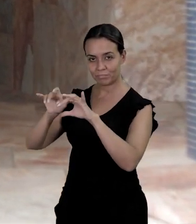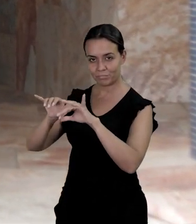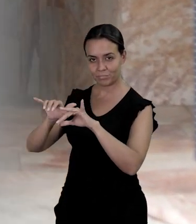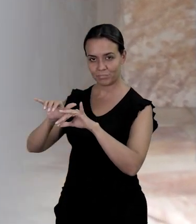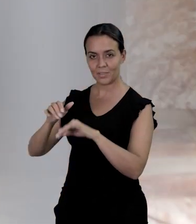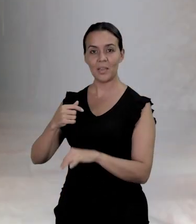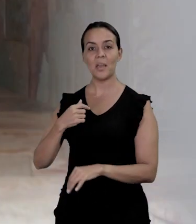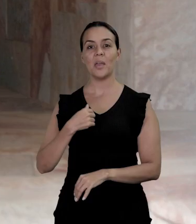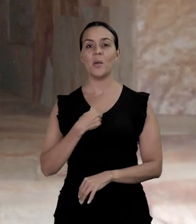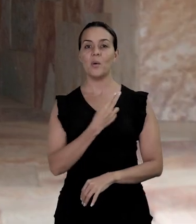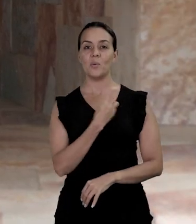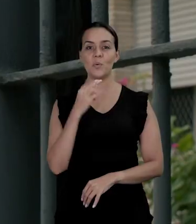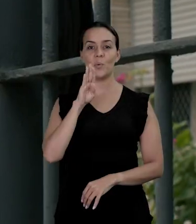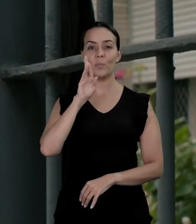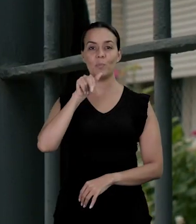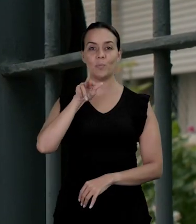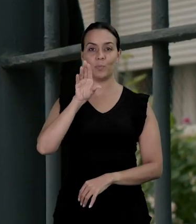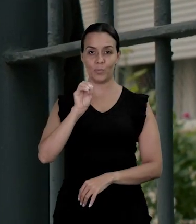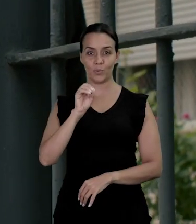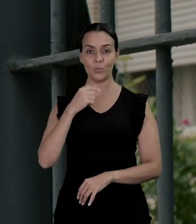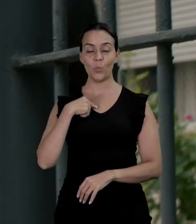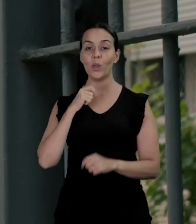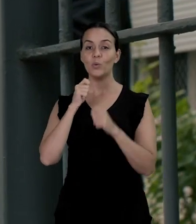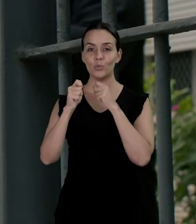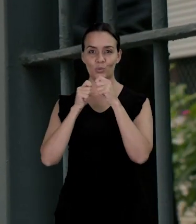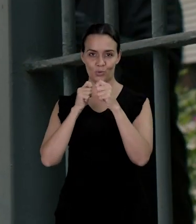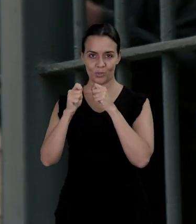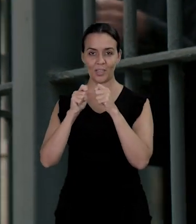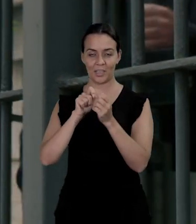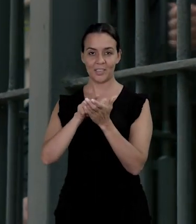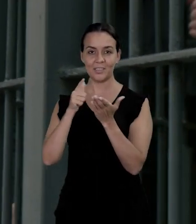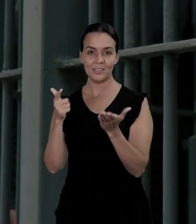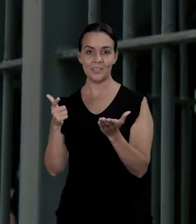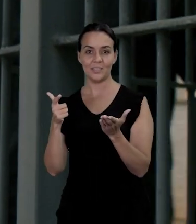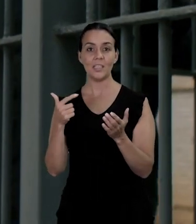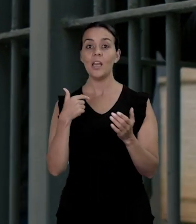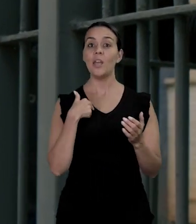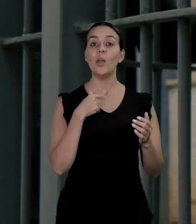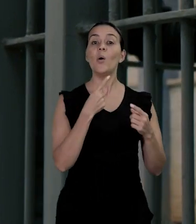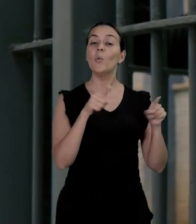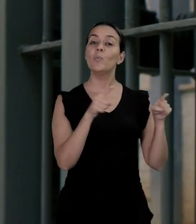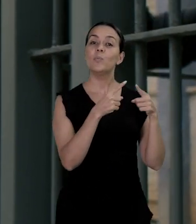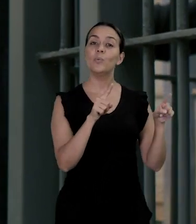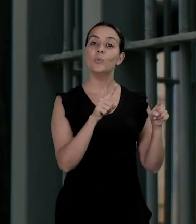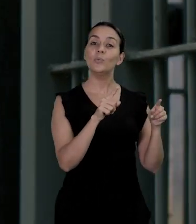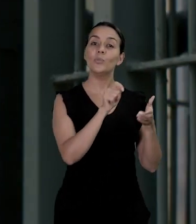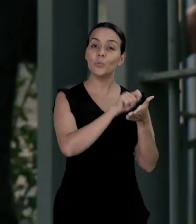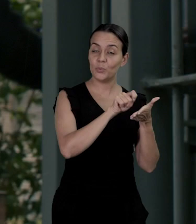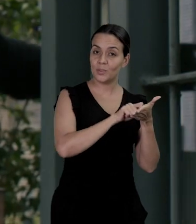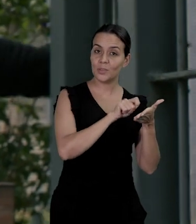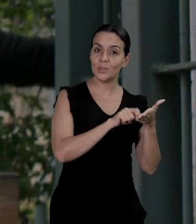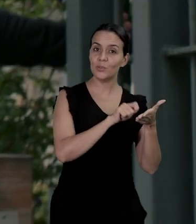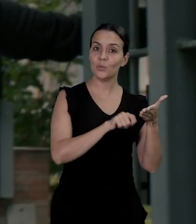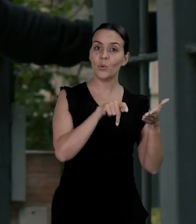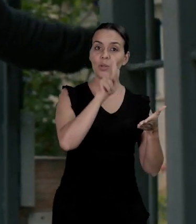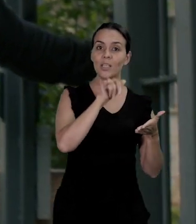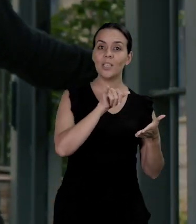Sou Bruno Torturra, sou jornalista e hoje eu convidei o músico e compositor Kiko Dinucci, para a gente conversar sobre as nossas profissões,